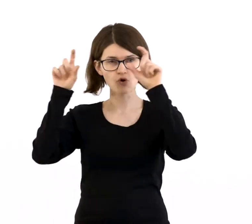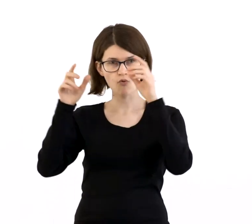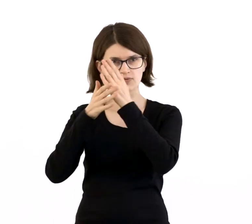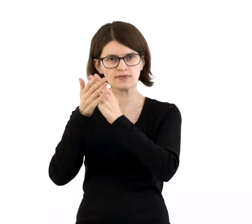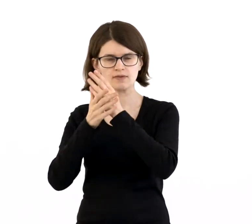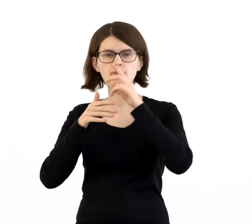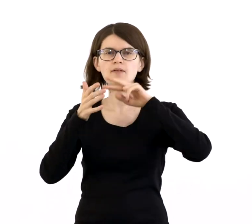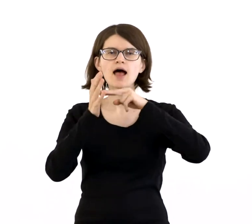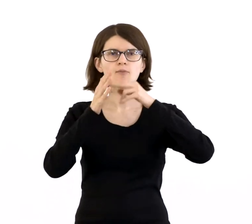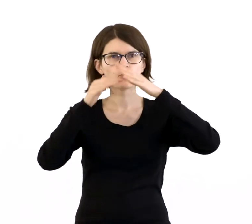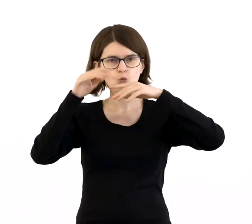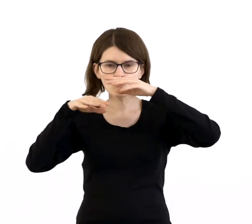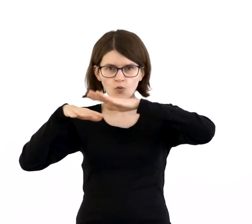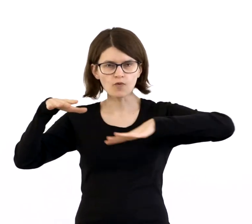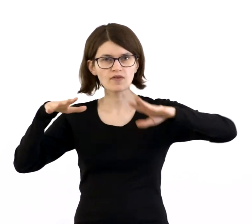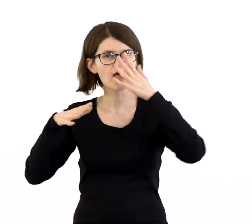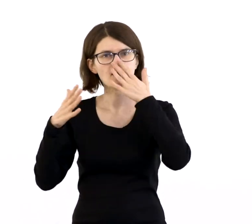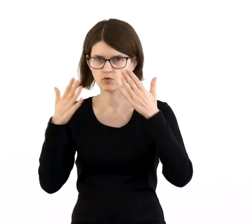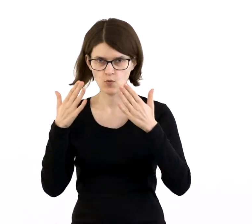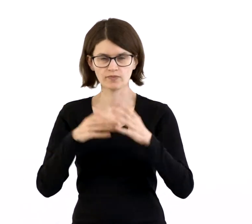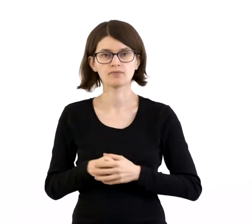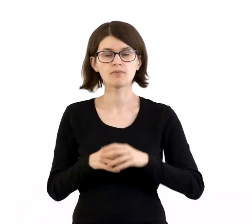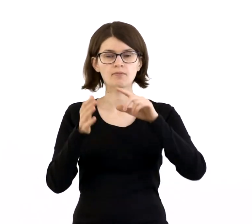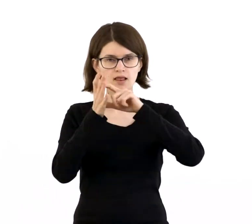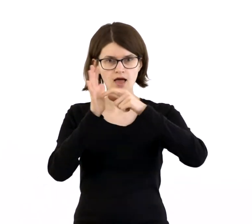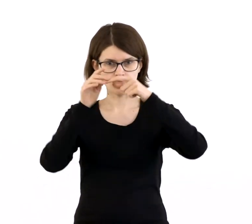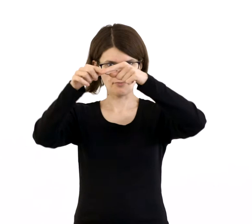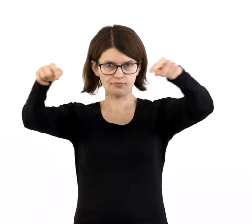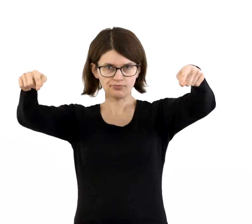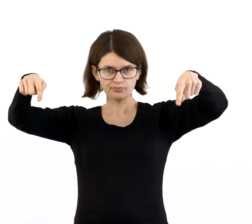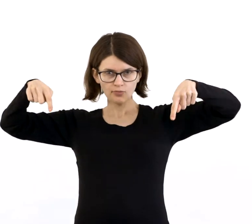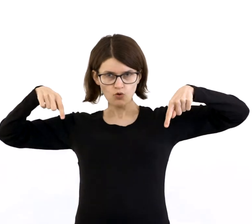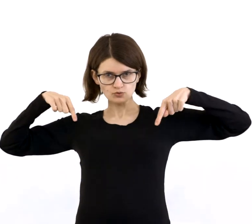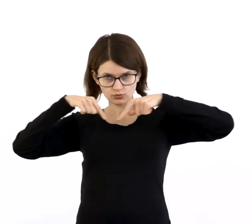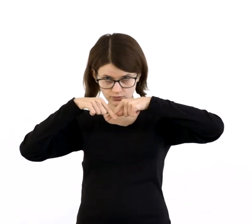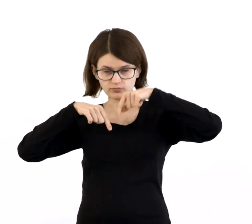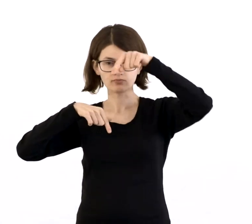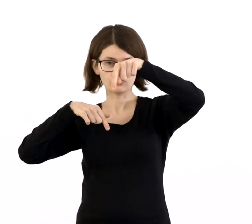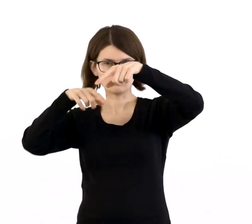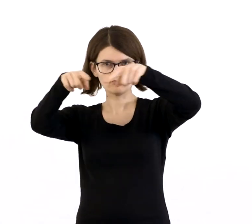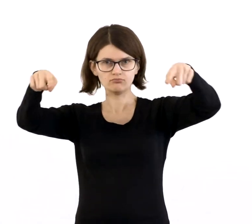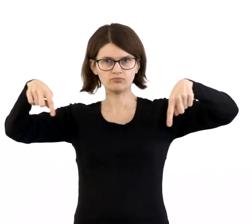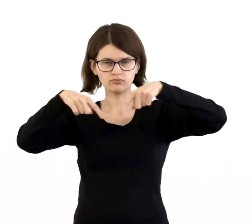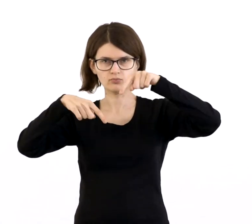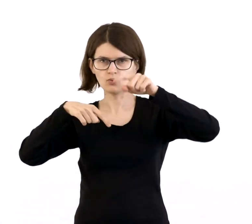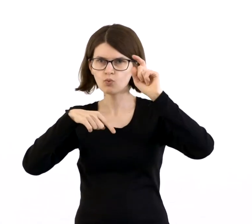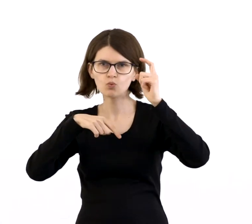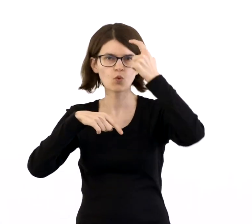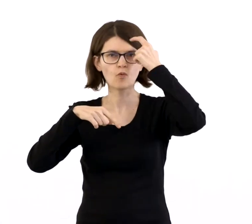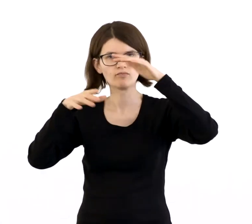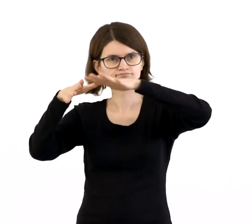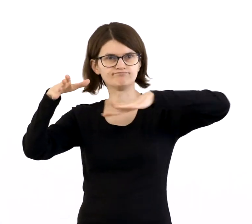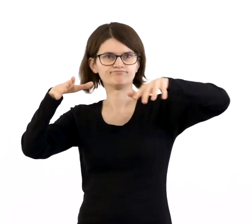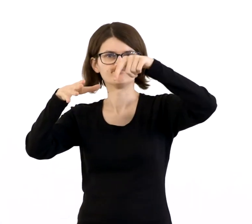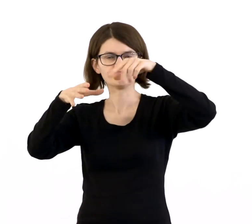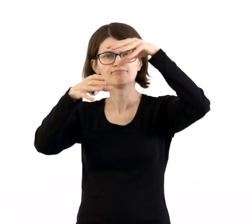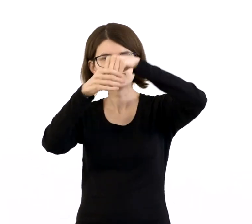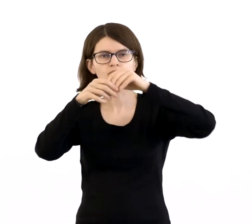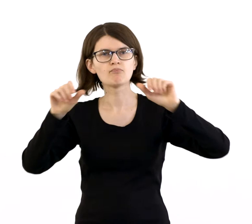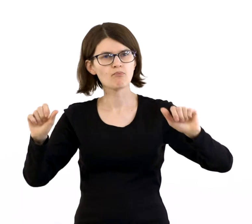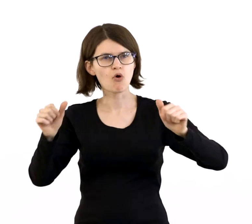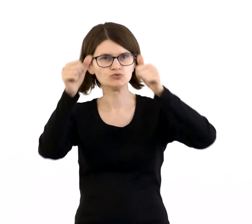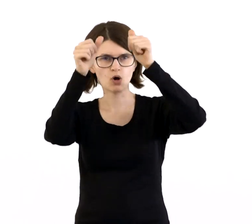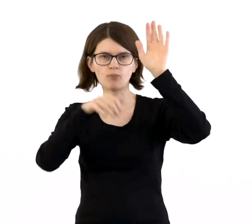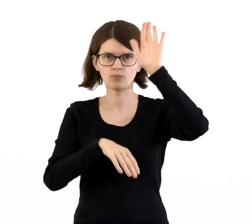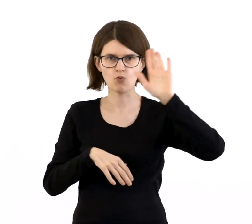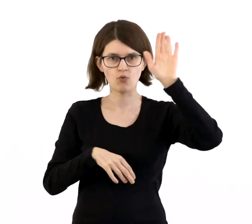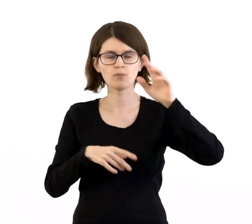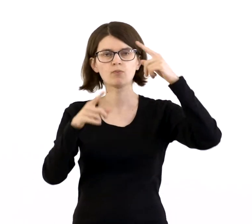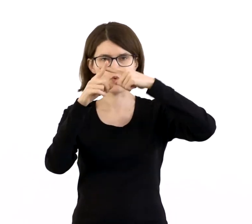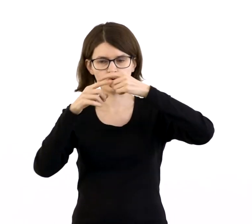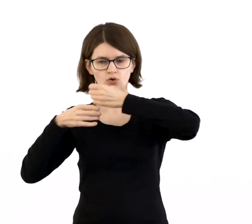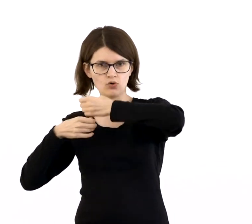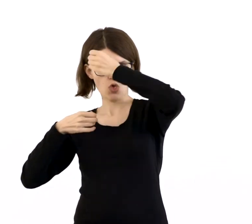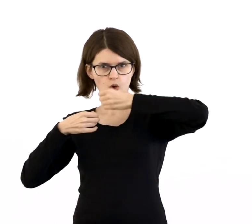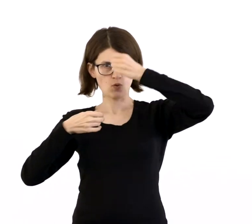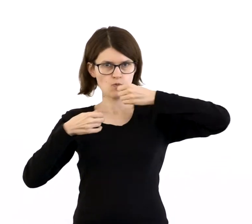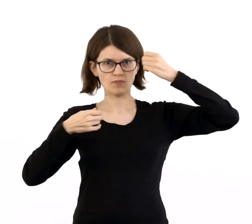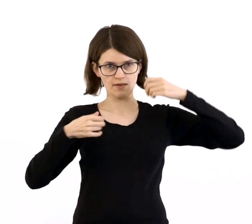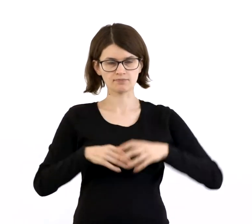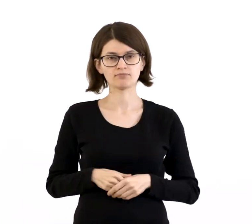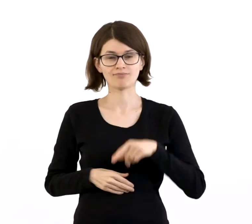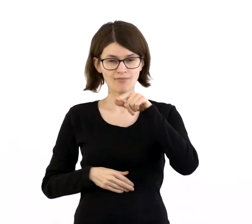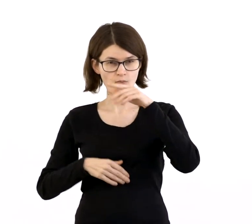Świątynia była budowana na planie prostokąta z wielkim głównym pomieszczeniem, gdzie znajdował się posąg bóstwa z licznymi kolumnami.